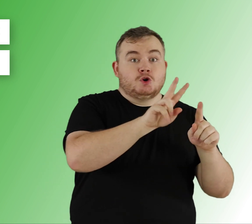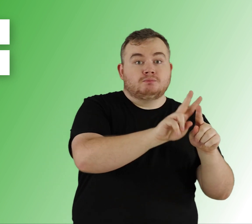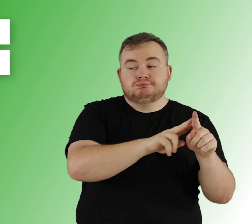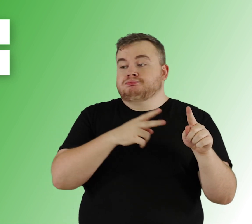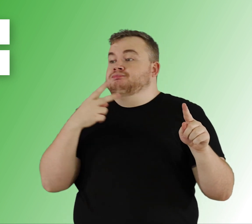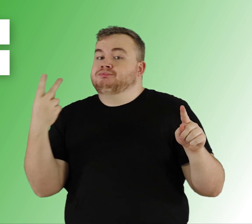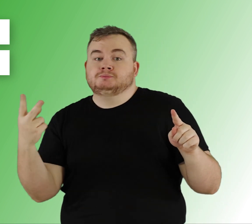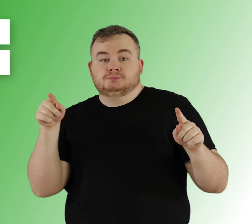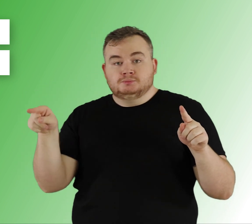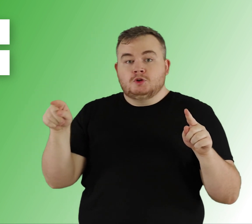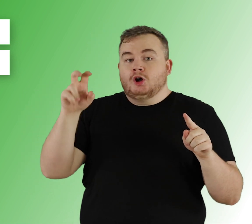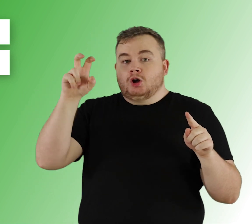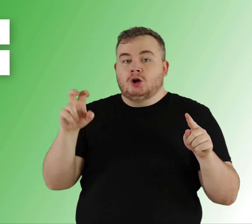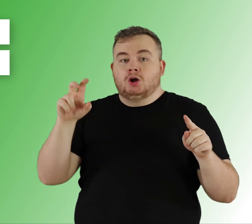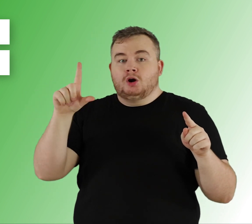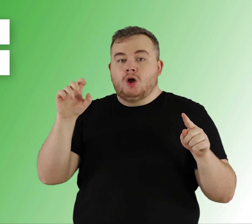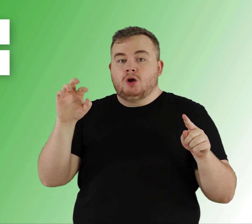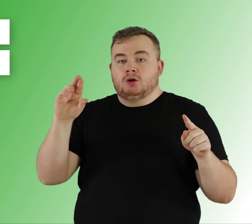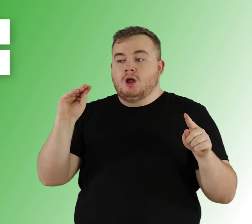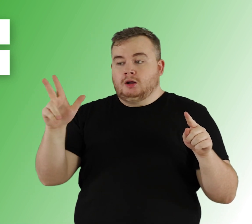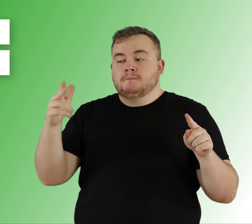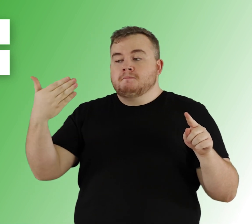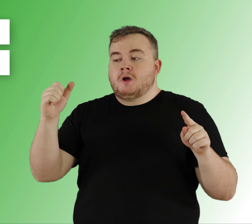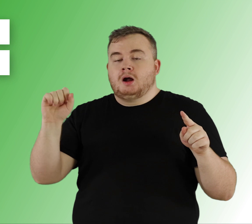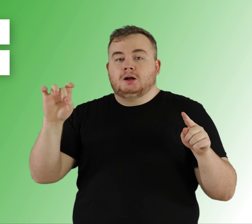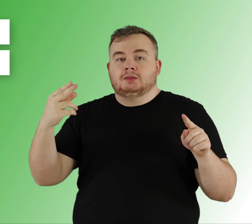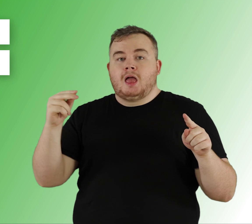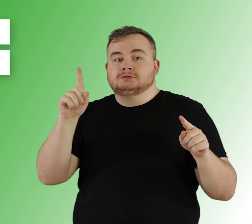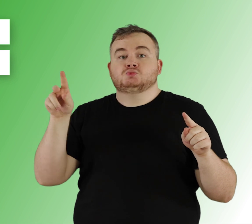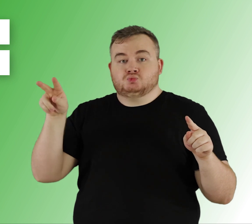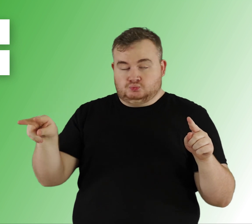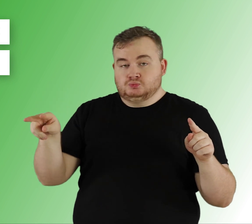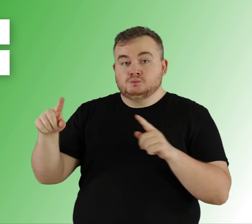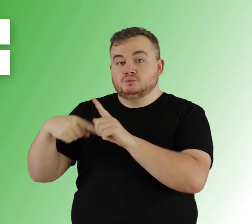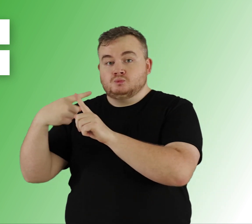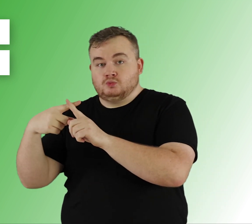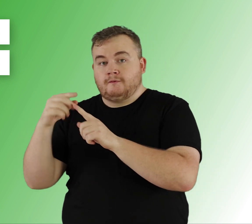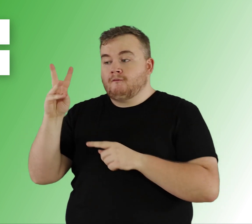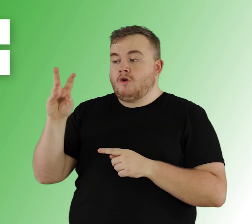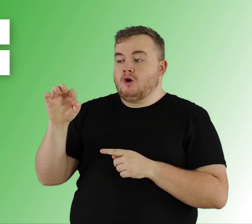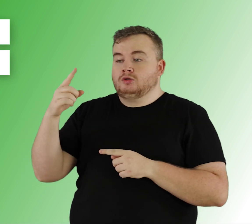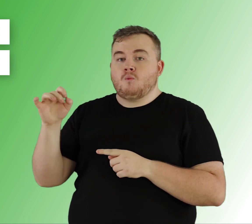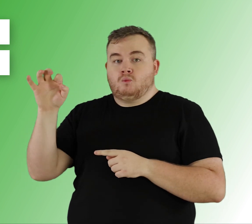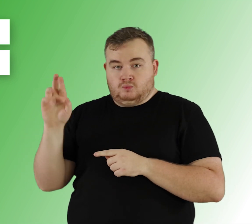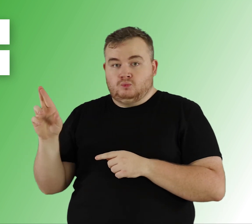Produktem reakcji jest chlorek magnezu i wodór.